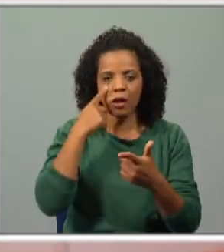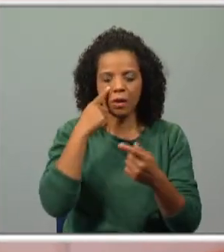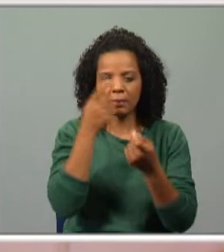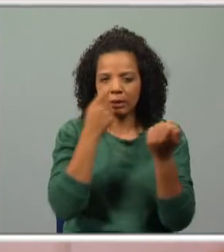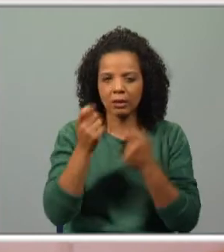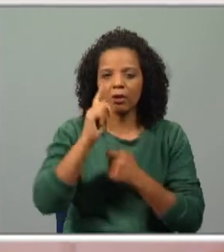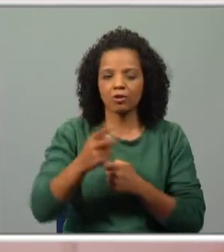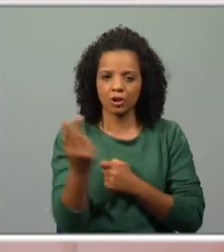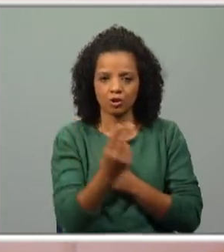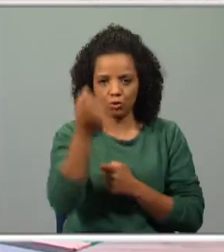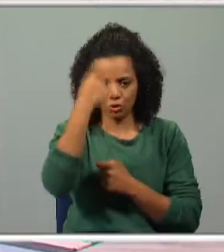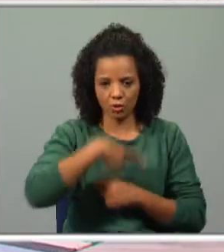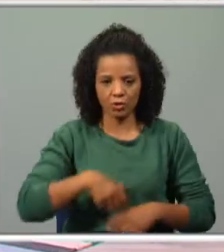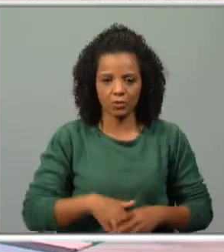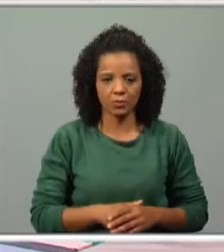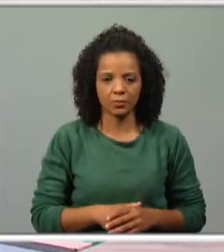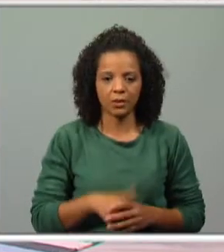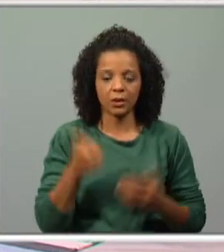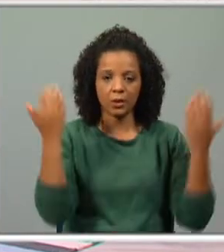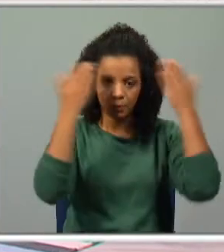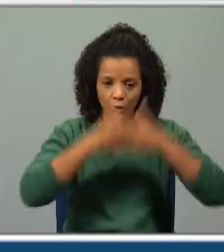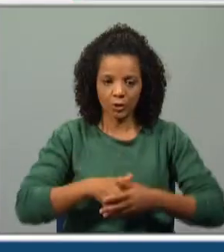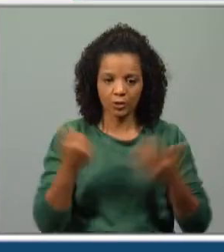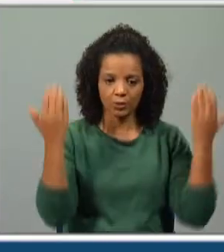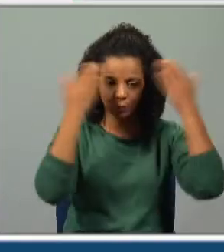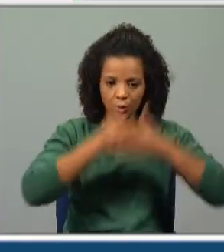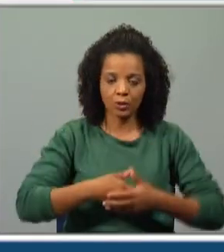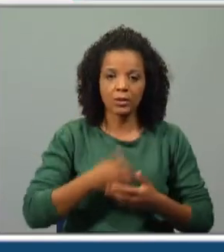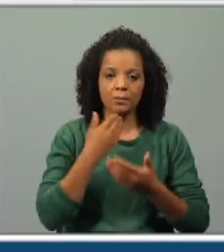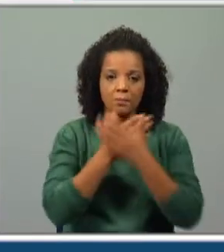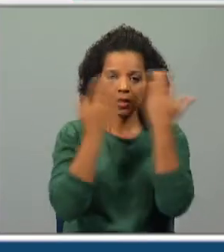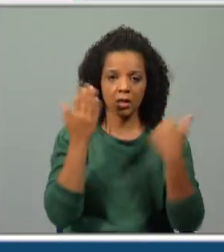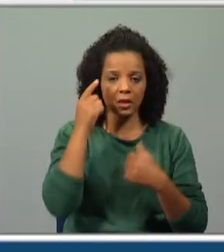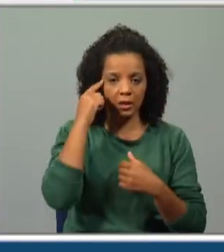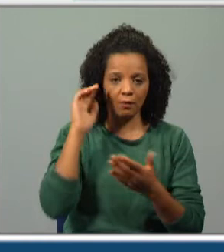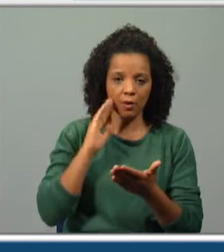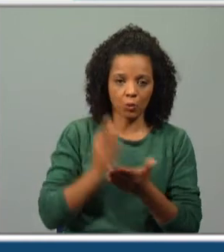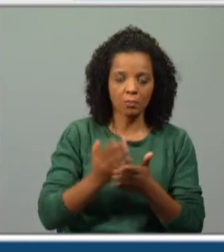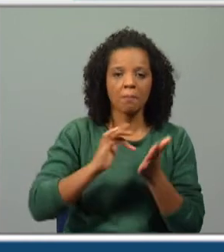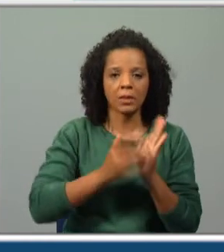entre ambas as histórias Boa noite na manhã da última quinta-feira o Brasil se 在兩個故事之間晚安上週四上午，巴西